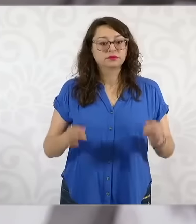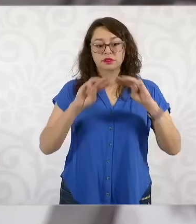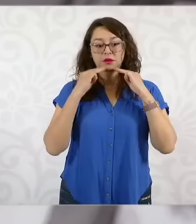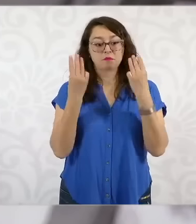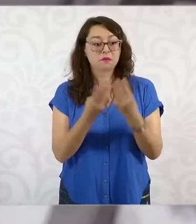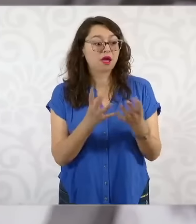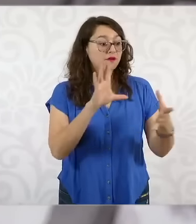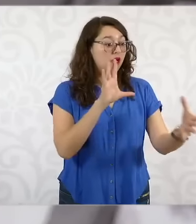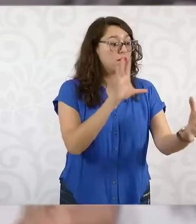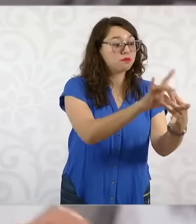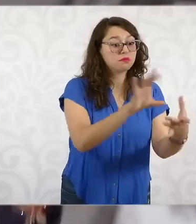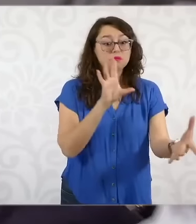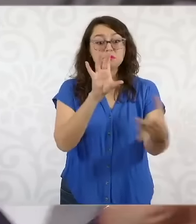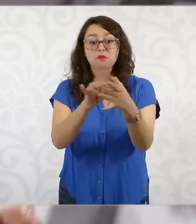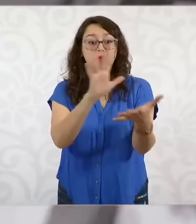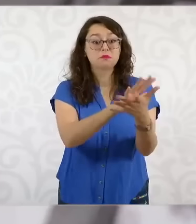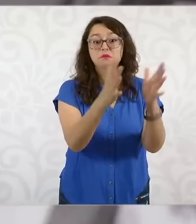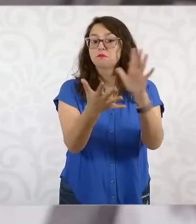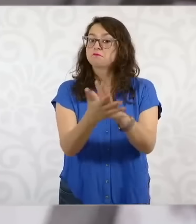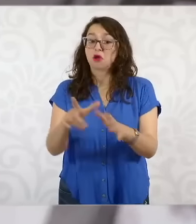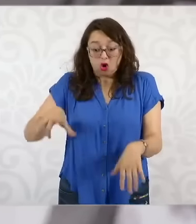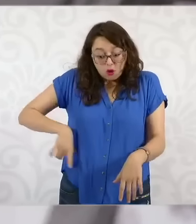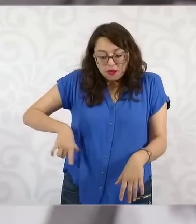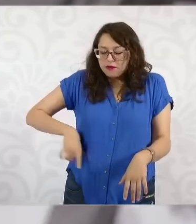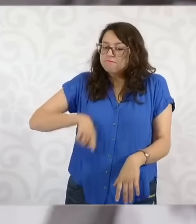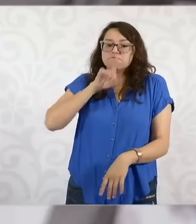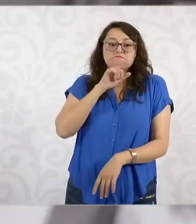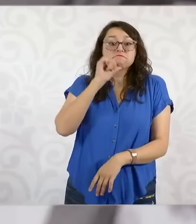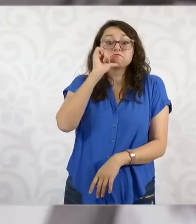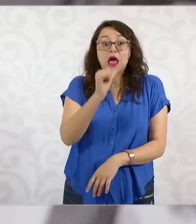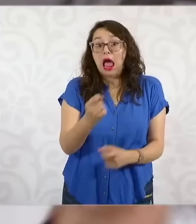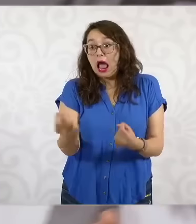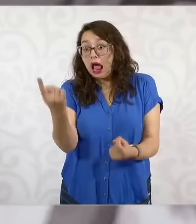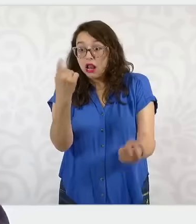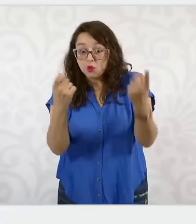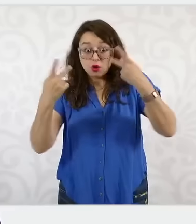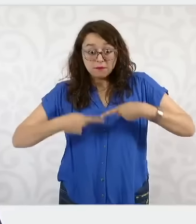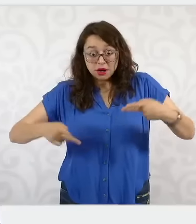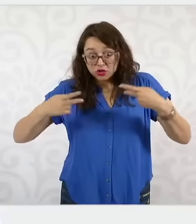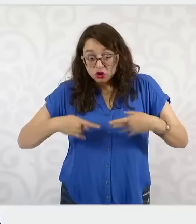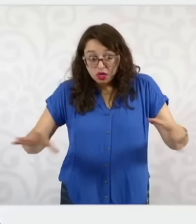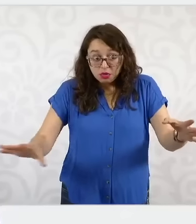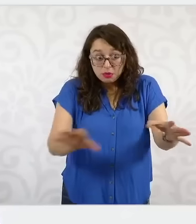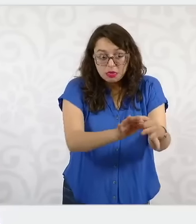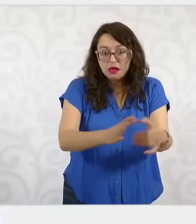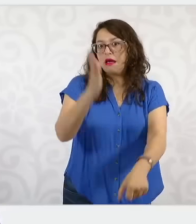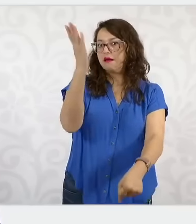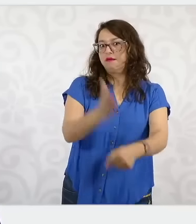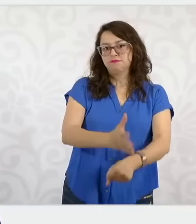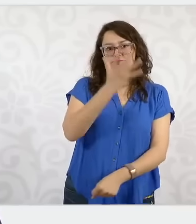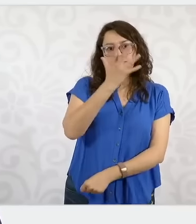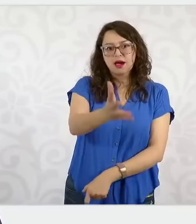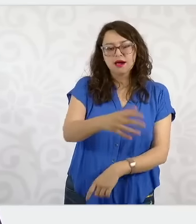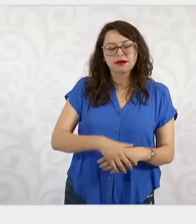griminal y si alguien lo tiene que sea sancionado, si hay pruebas.